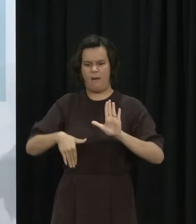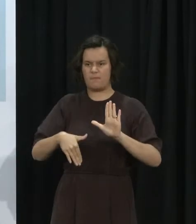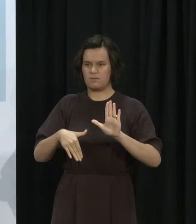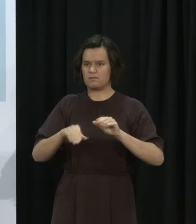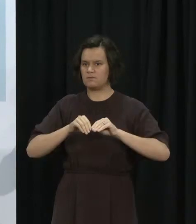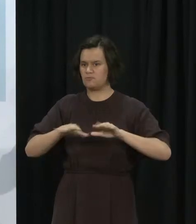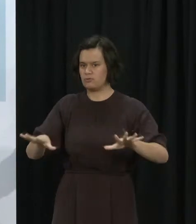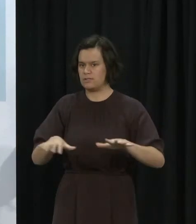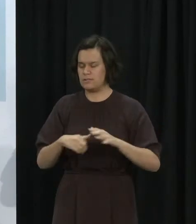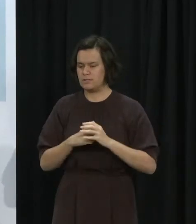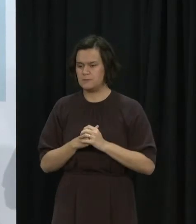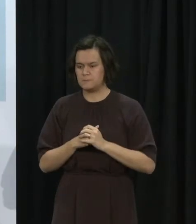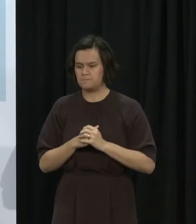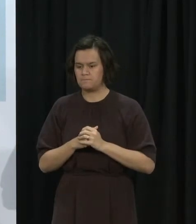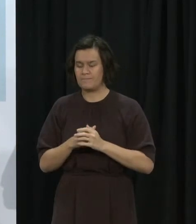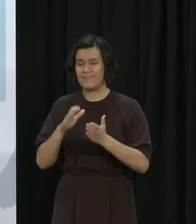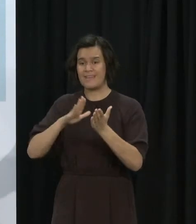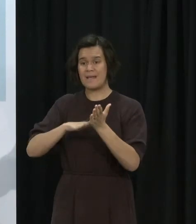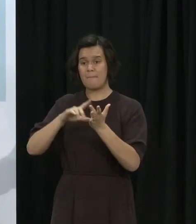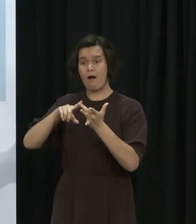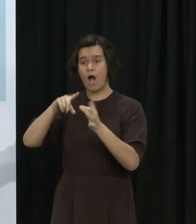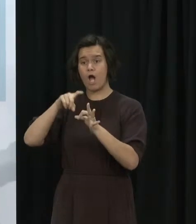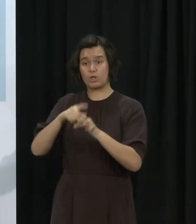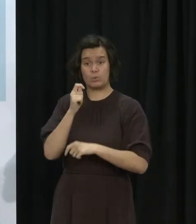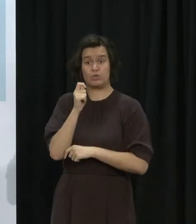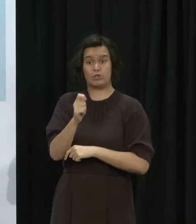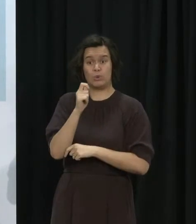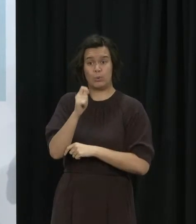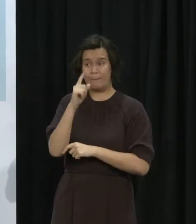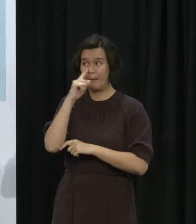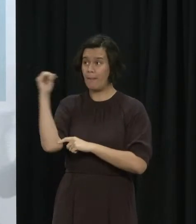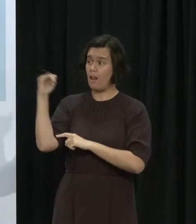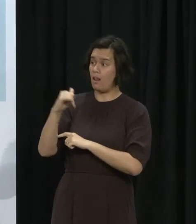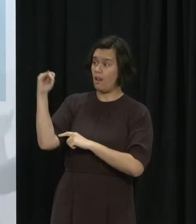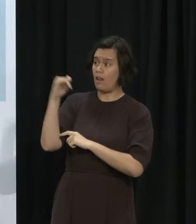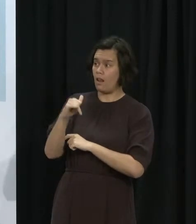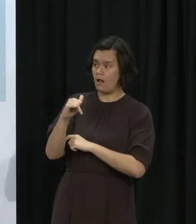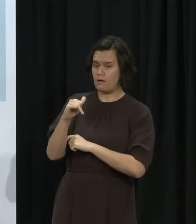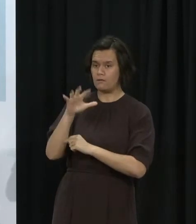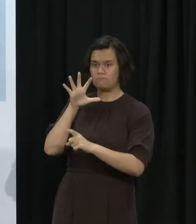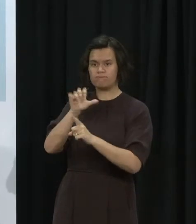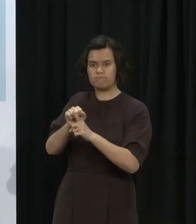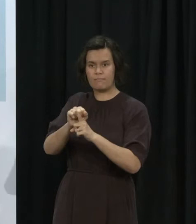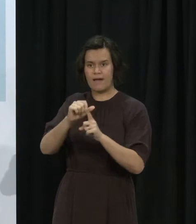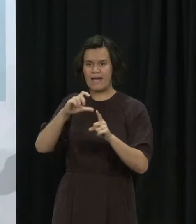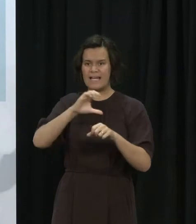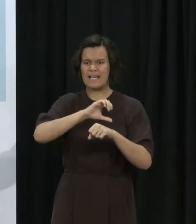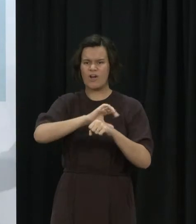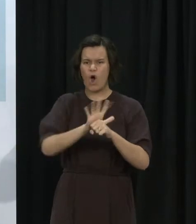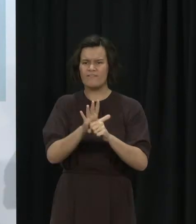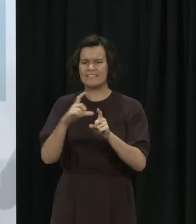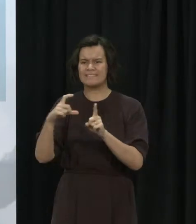Ka mutu, i kitea e matou tera momo rereke i to matou rohe i Aotearoa. Ko nga taunakitanga katoa i tenei wa e tohu ana ko